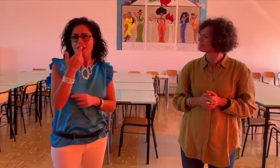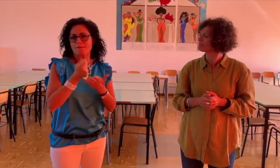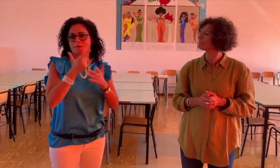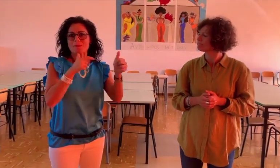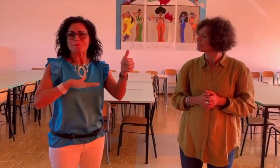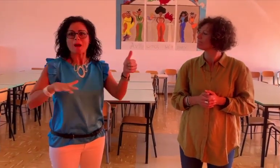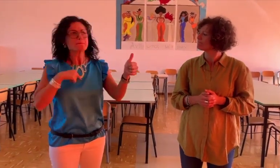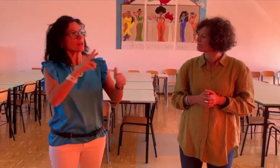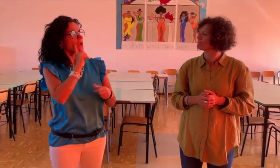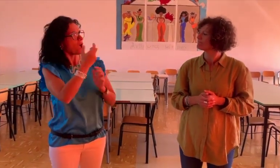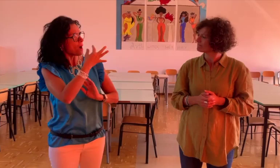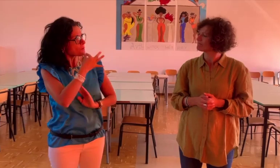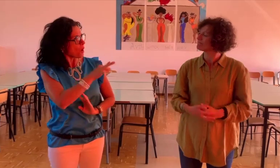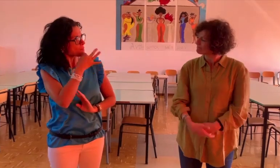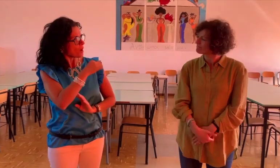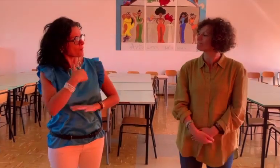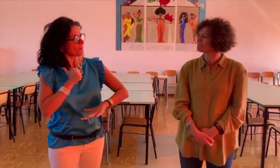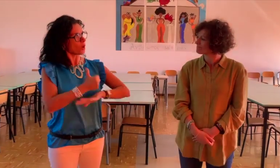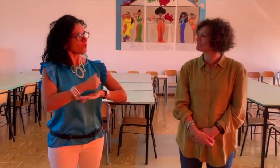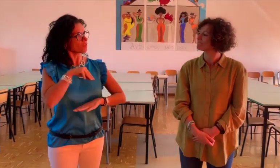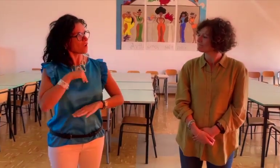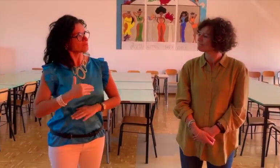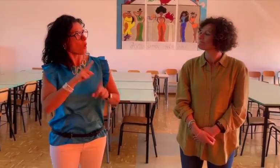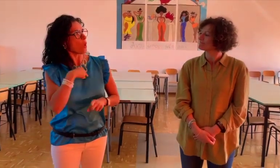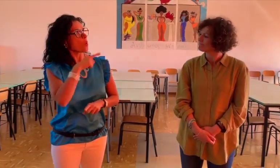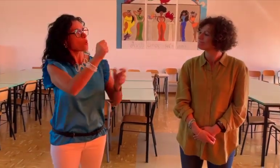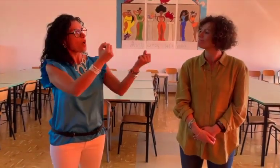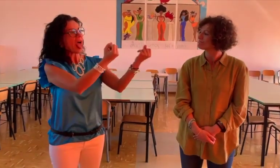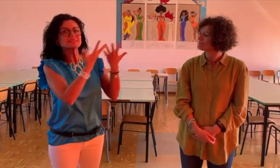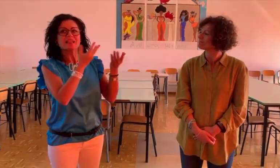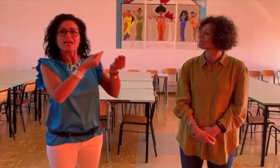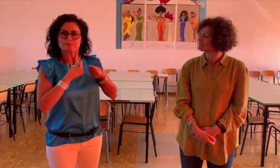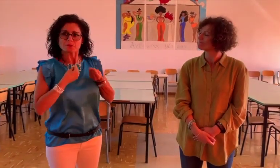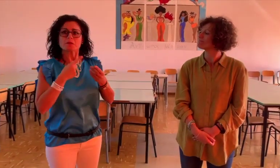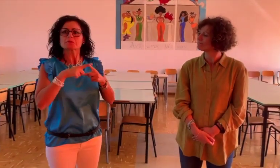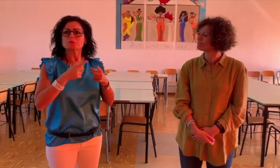ma i bambini sordi hanno bisogno anche di vedere la presenza di insegnanti sordi, che è un esempio molto utile per dare risalto alla persona sorda come punto di riferimento.